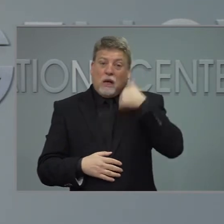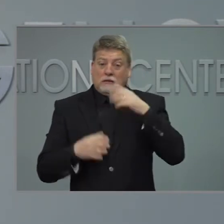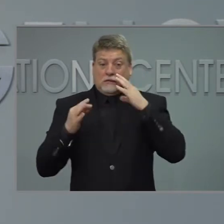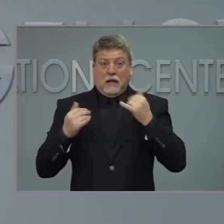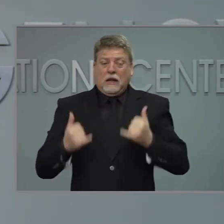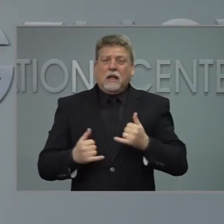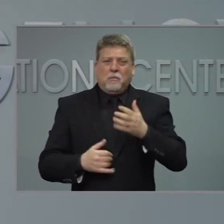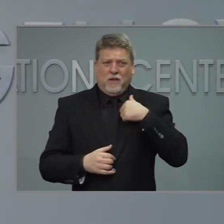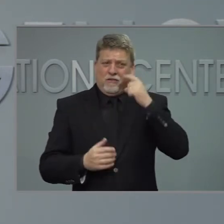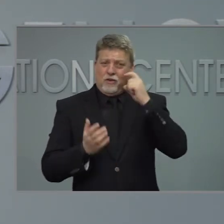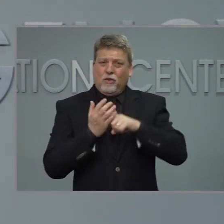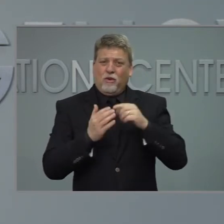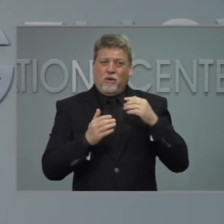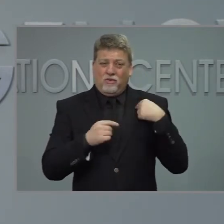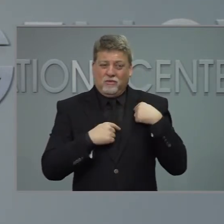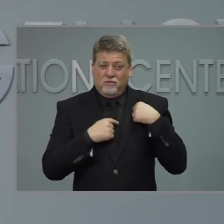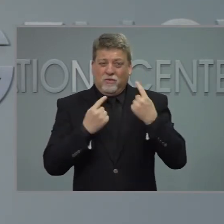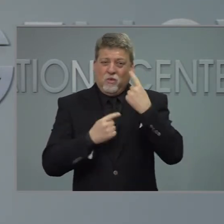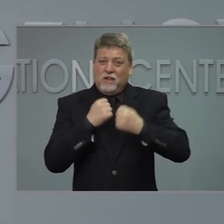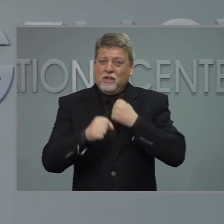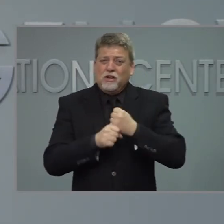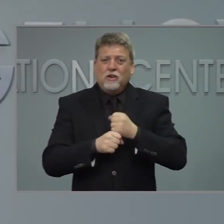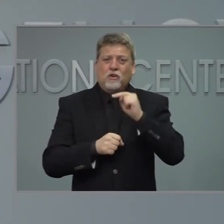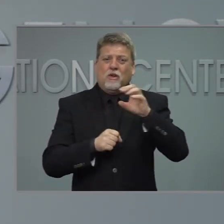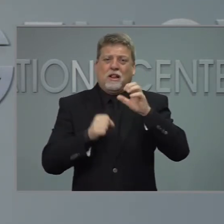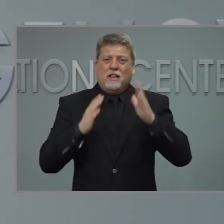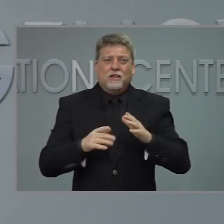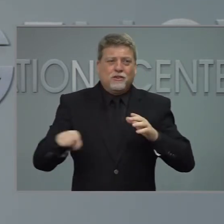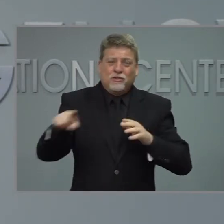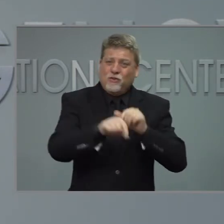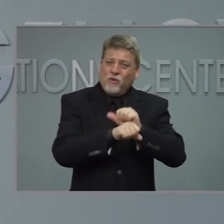gracias al al trabajo de todos los no Carolyn seis durante casi un año para tratar de